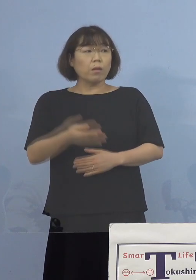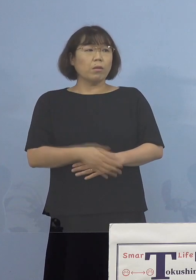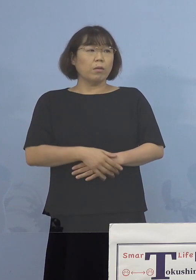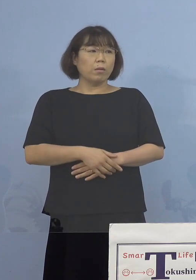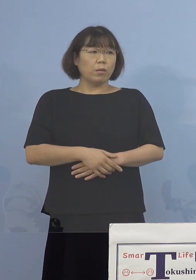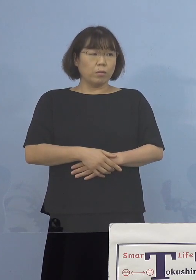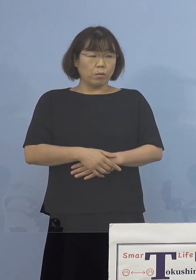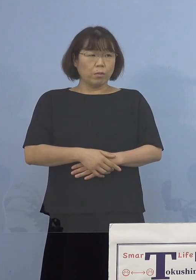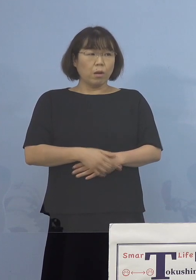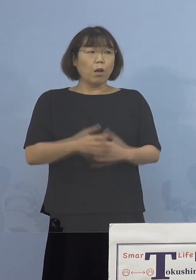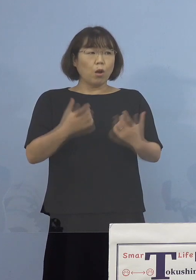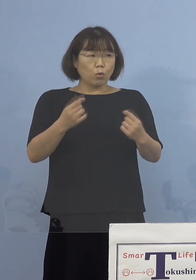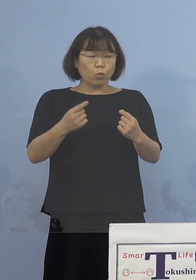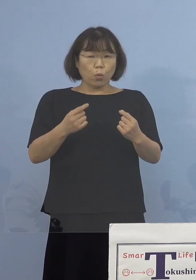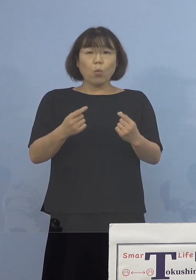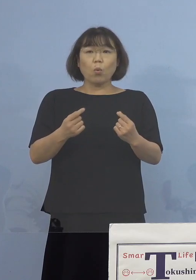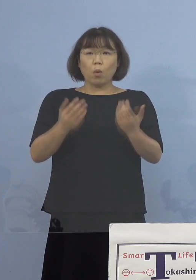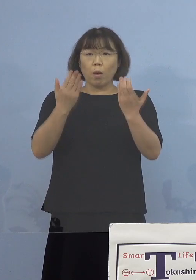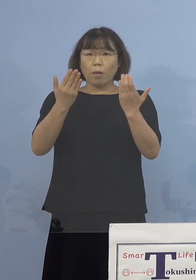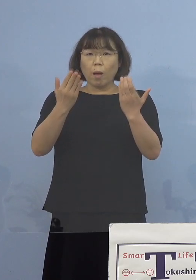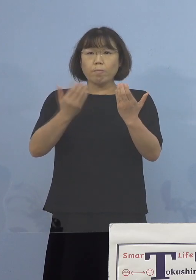学齢期の方ということになります